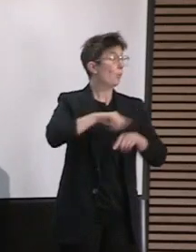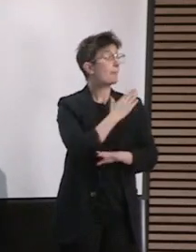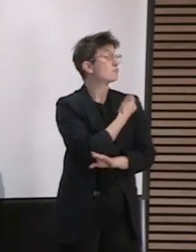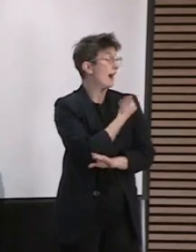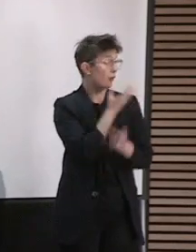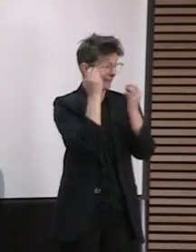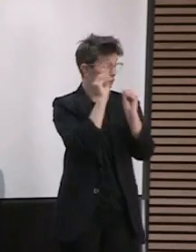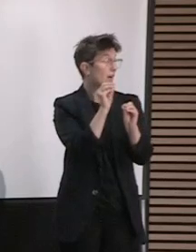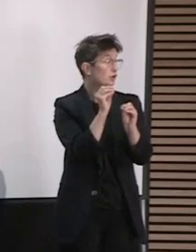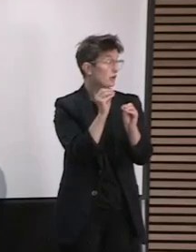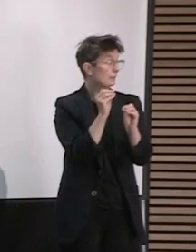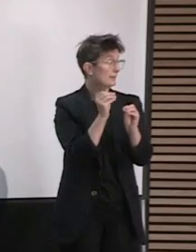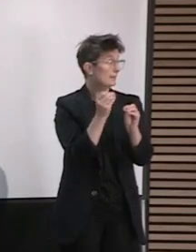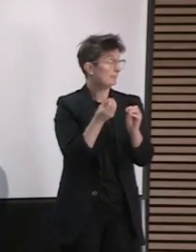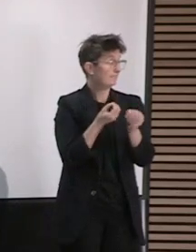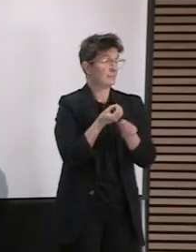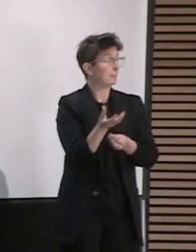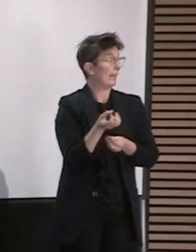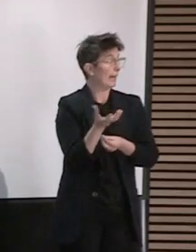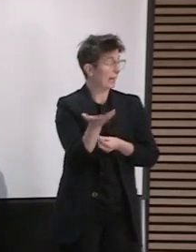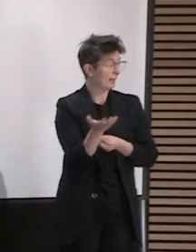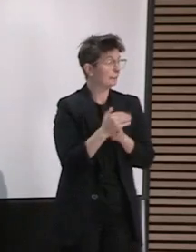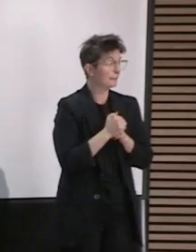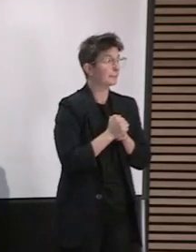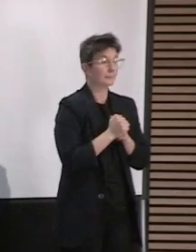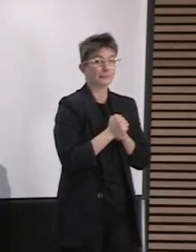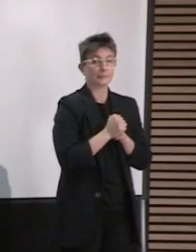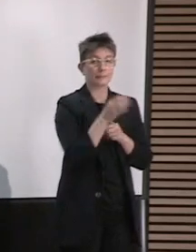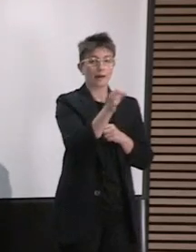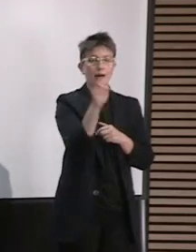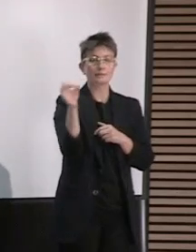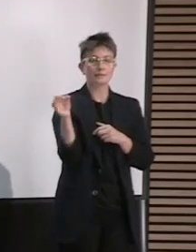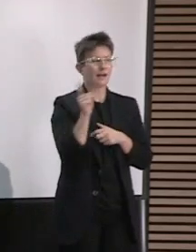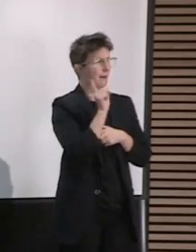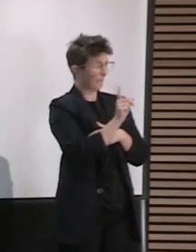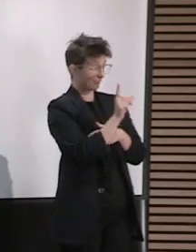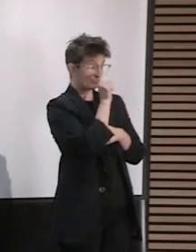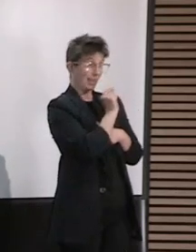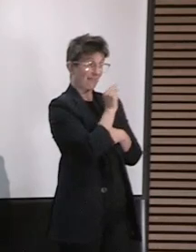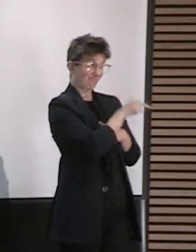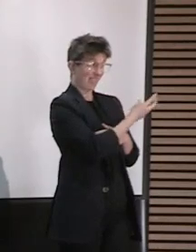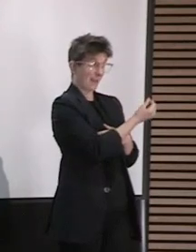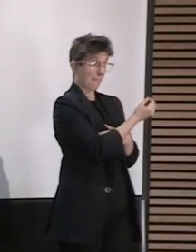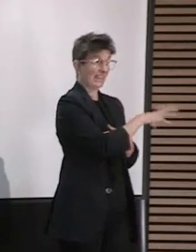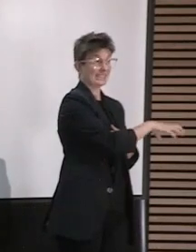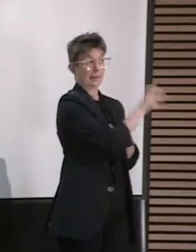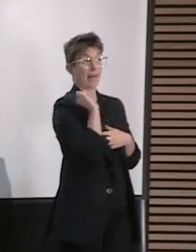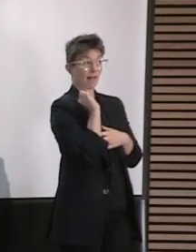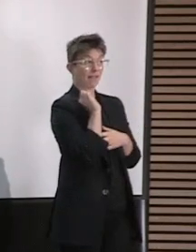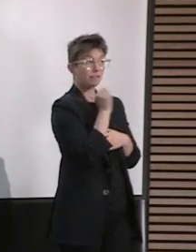e rere ke ana, he rereke nga waahanga. Ahau- nga tikanga rereke e rua. He tino kaha